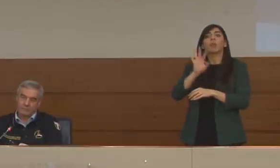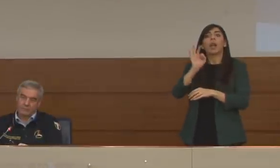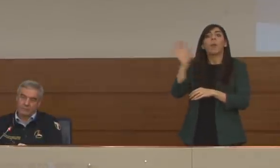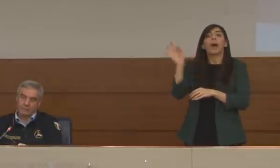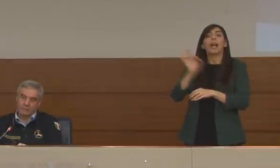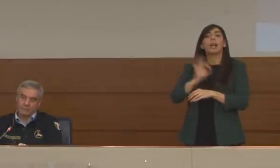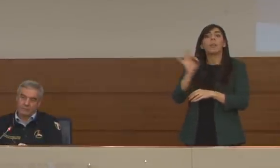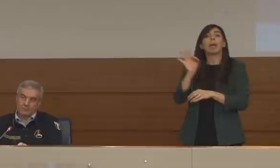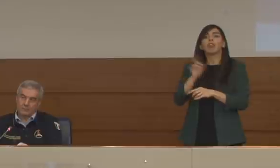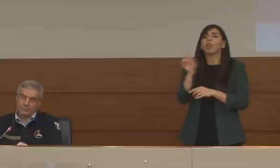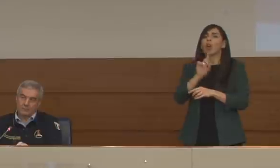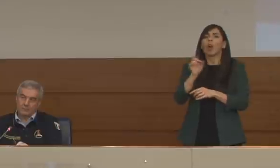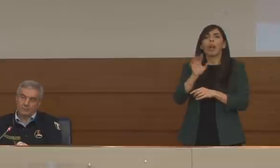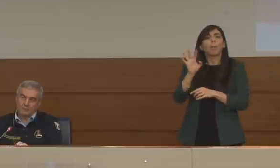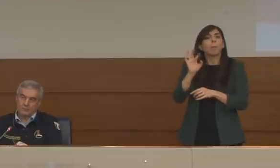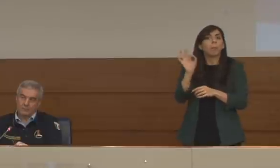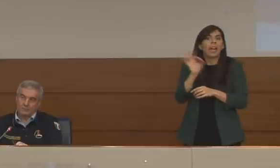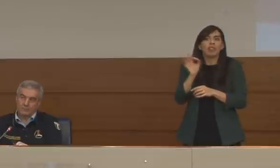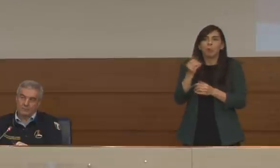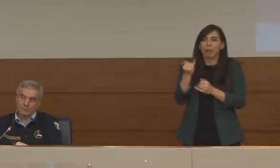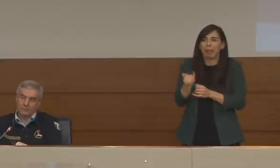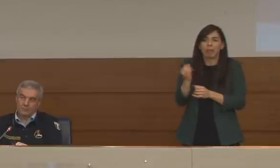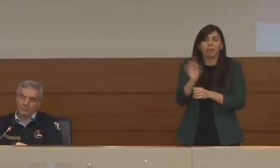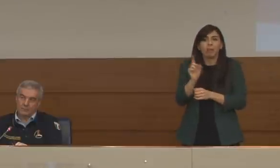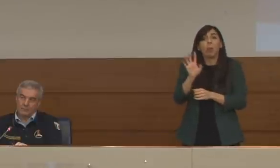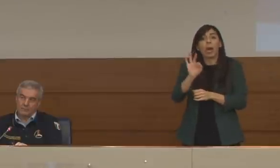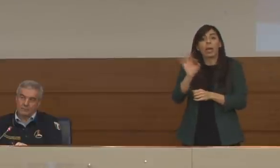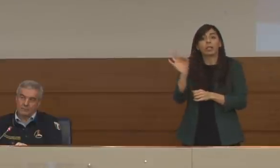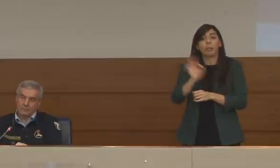non è una percentuale bassissima. Questo studio è stato pubblicato la prima volta